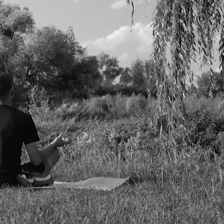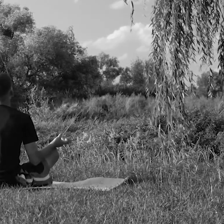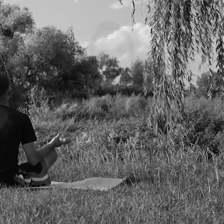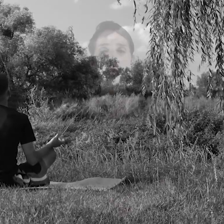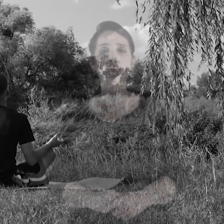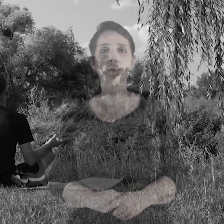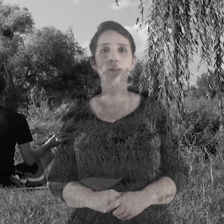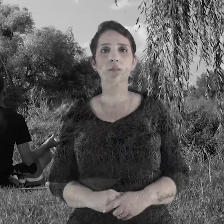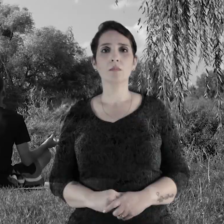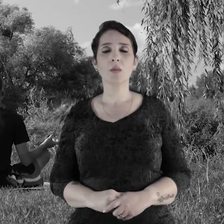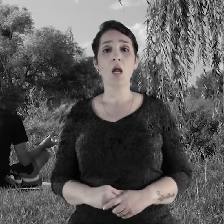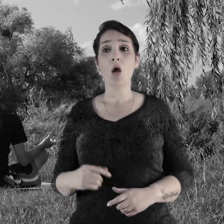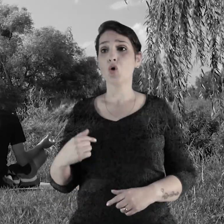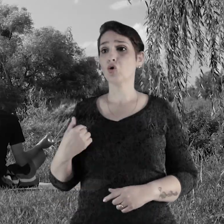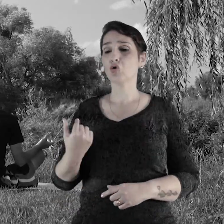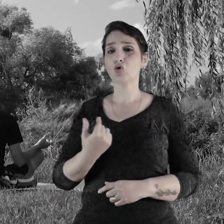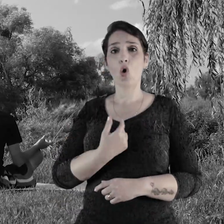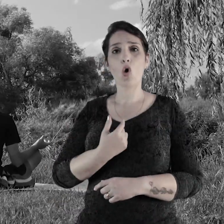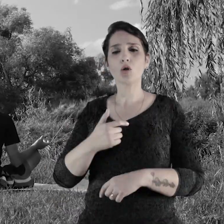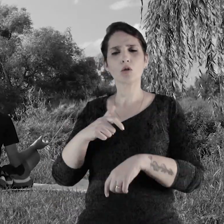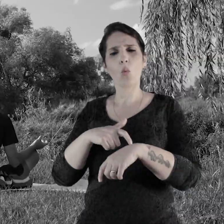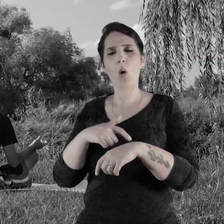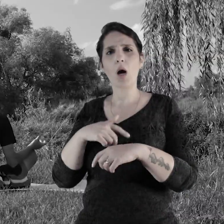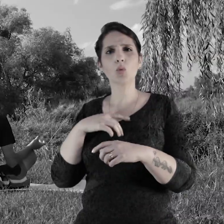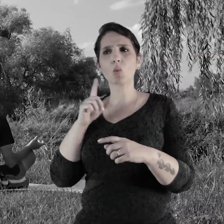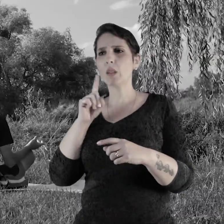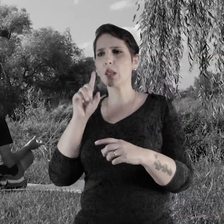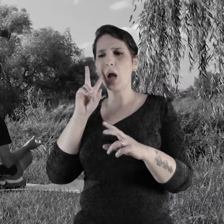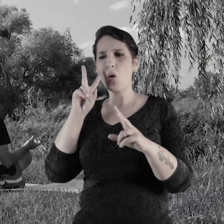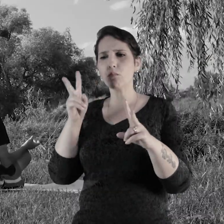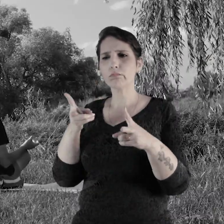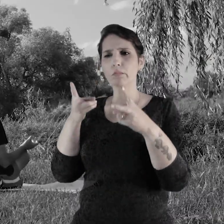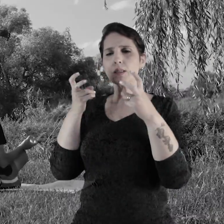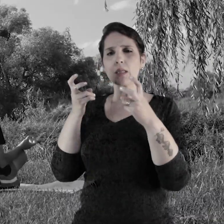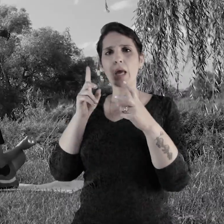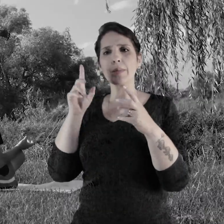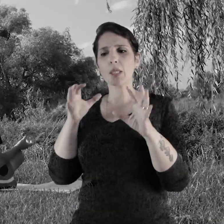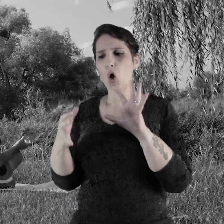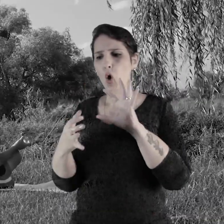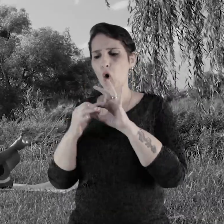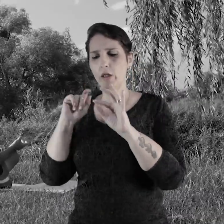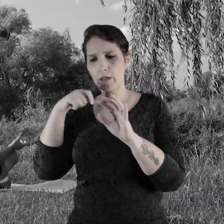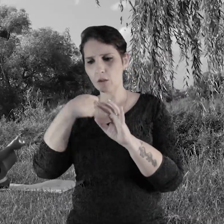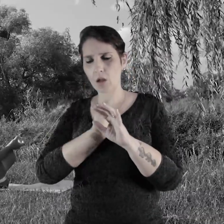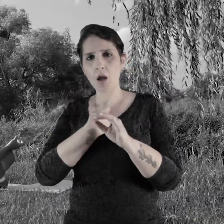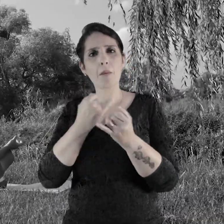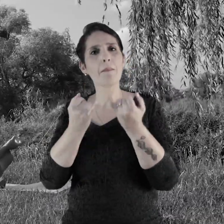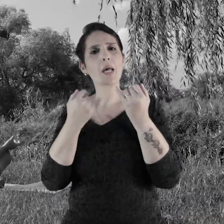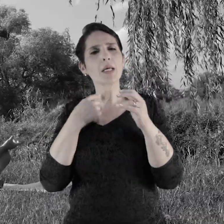Ao não reconhecemos e conectamos com o nosso ser. Iremos ficar presos numa identidade secundária.